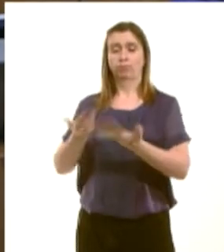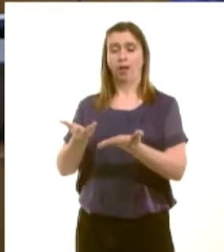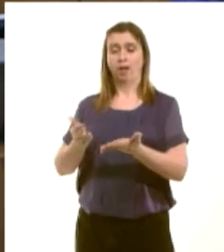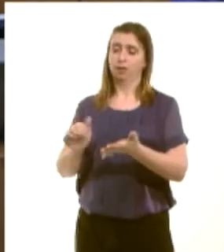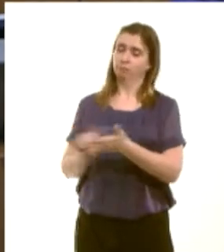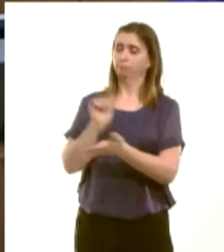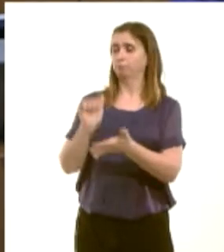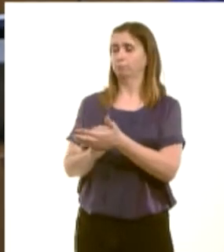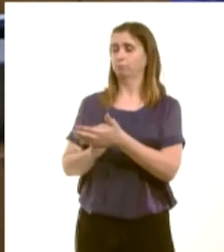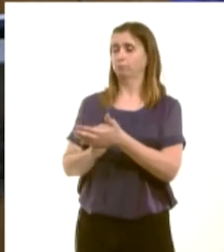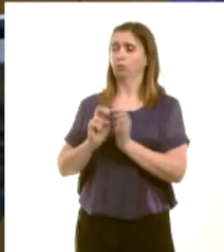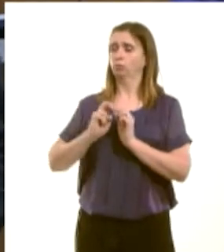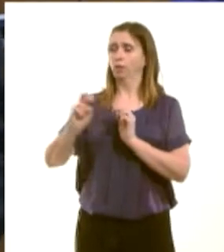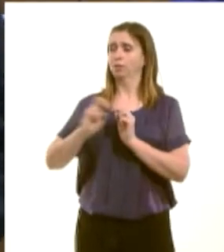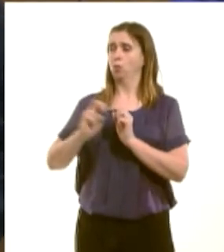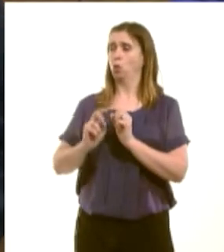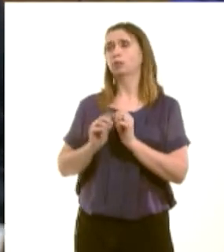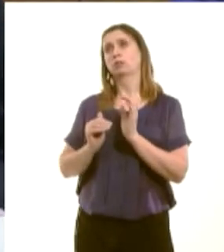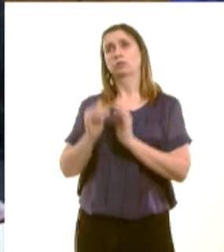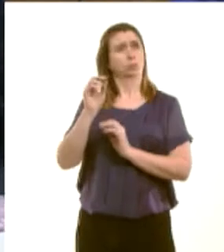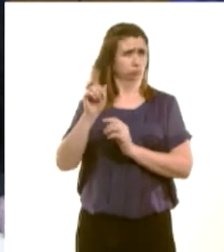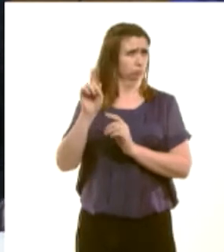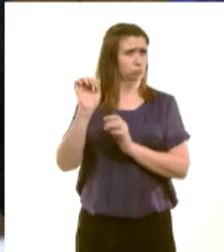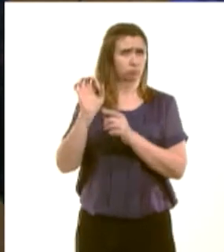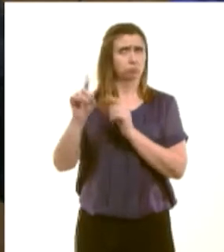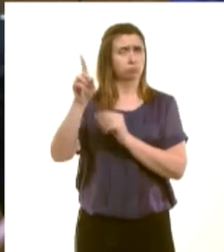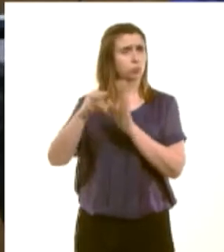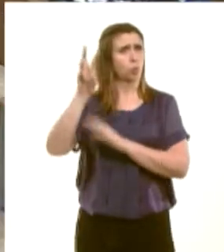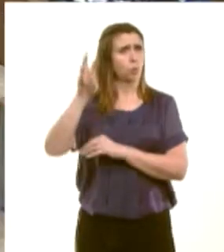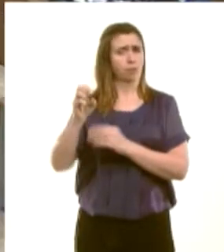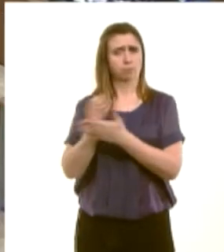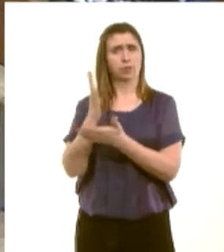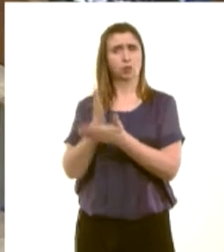meddygol yn cael ei ddarparu cyn gynted ‚ phosibl. Llyr Gruffydd: Diolch i chi am eich ateb.